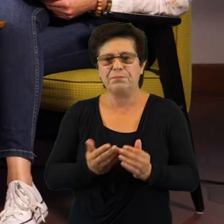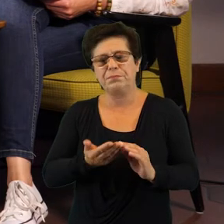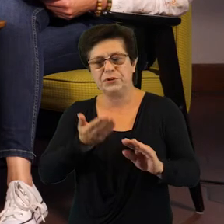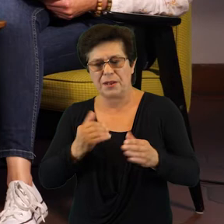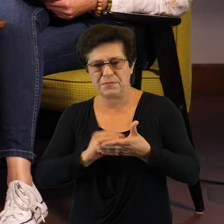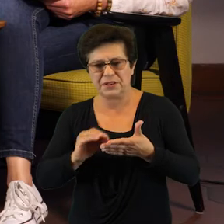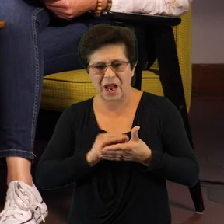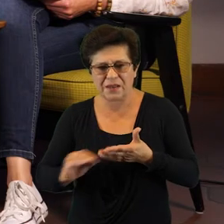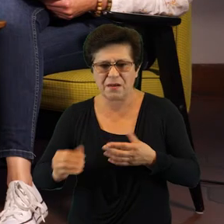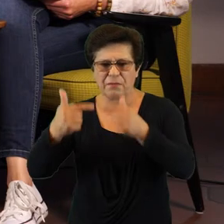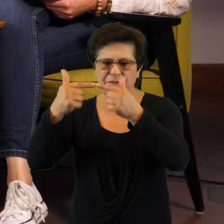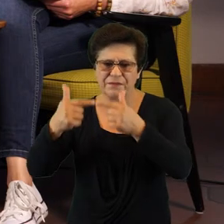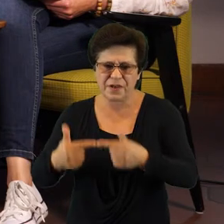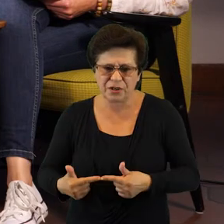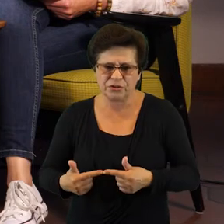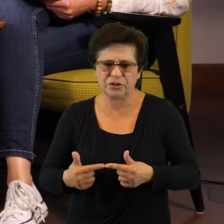albo co wypił przede wszystkim.